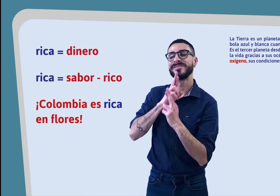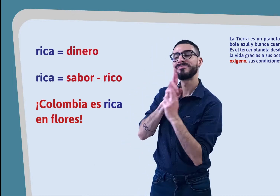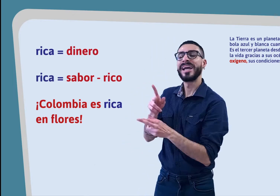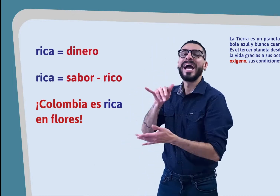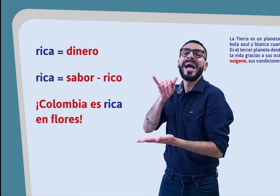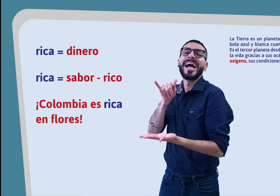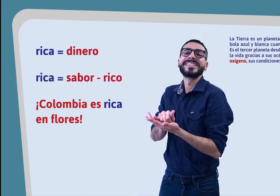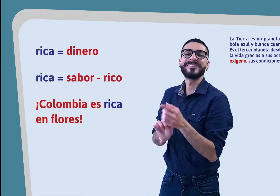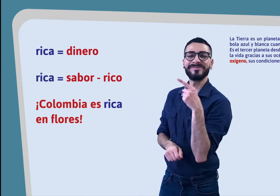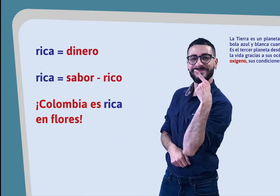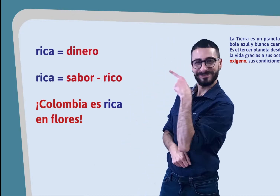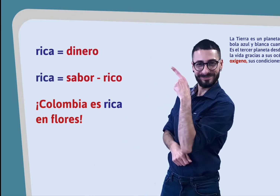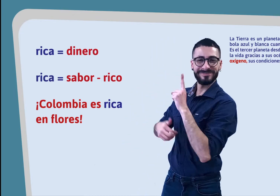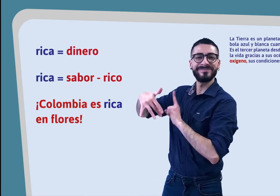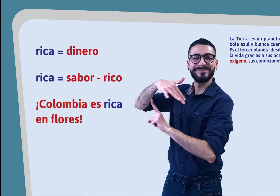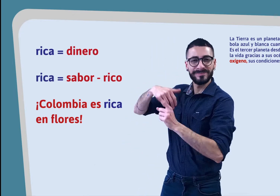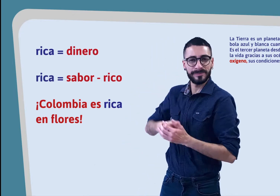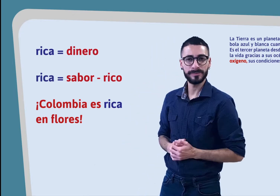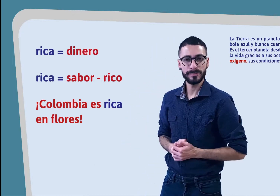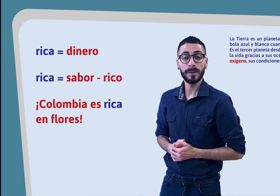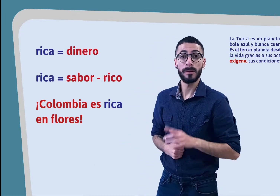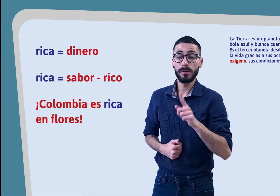Aquí está la respuesta: depende del contexto.